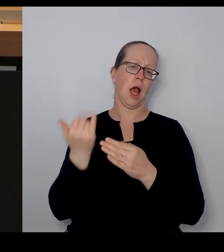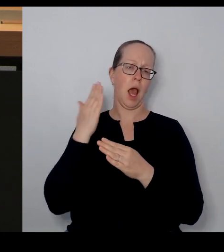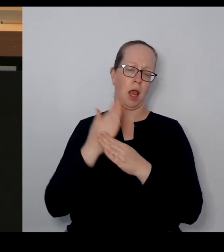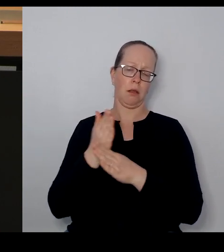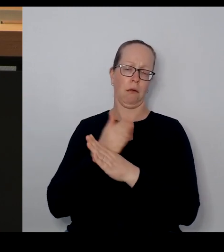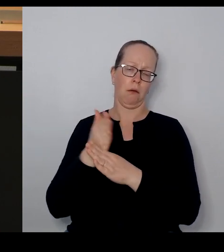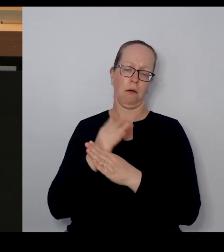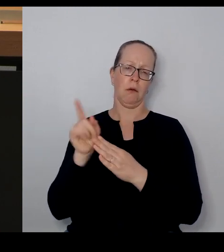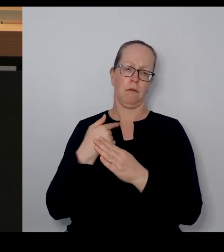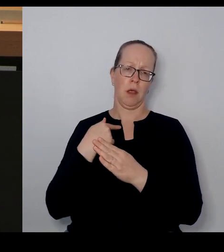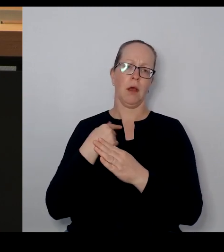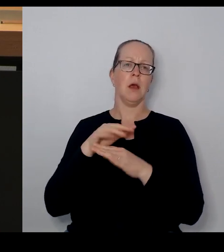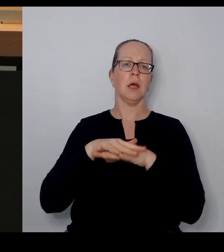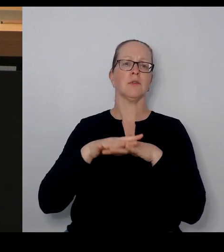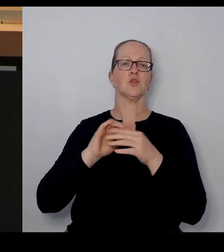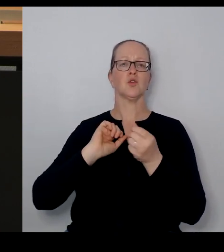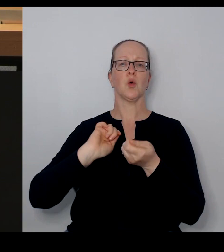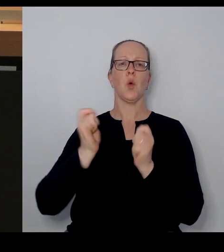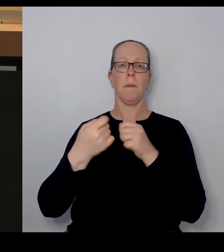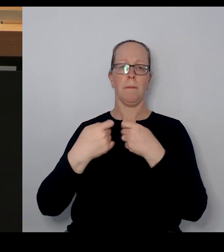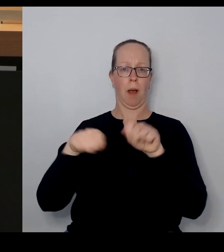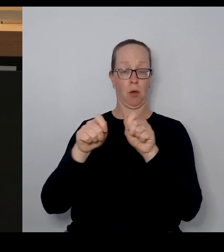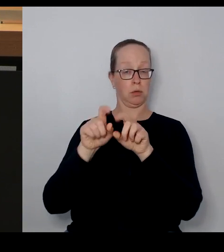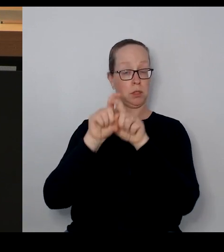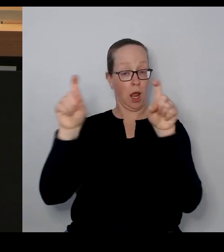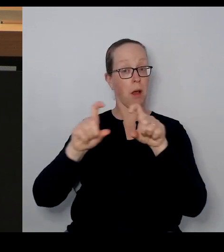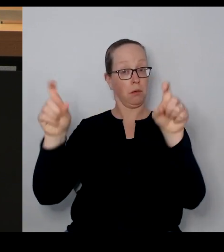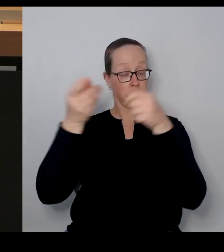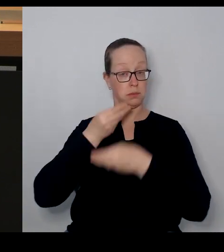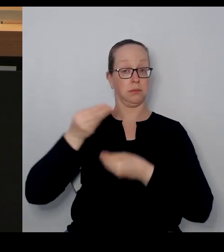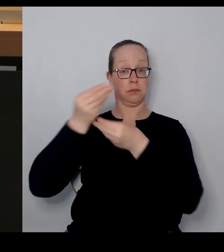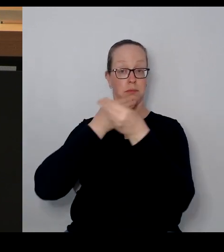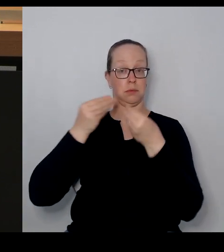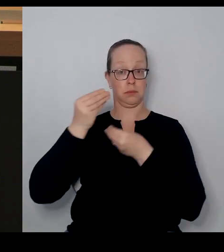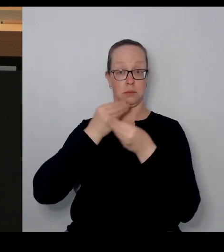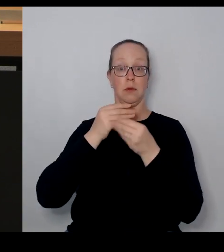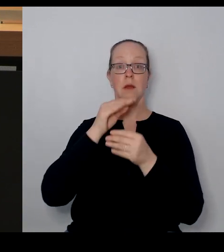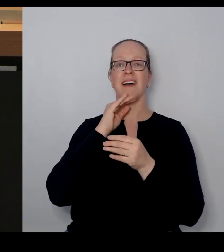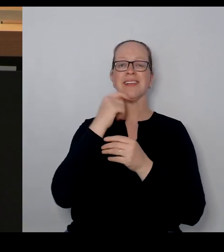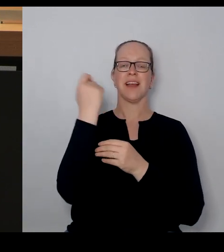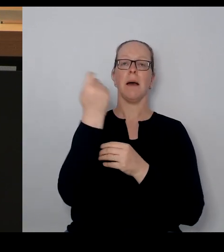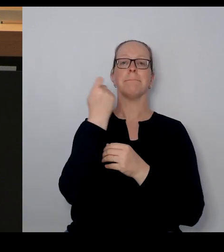Infrastrukturbetrieb ein großes Wissen haben und auch was bereitstellen können. Aber die Frage ist